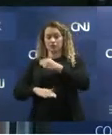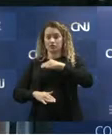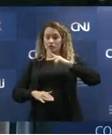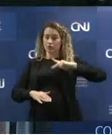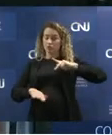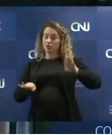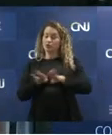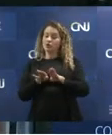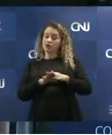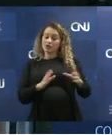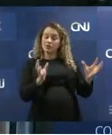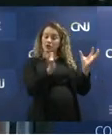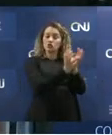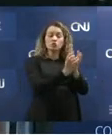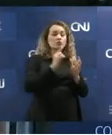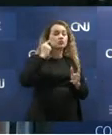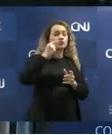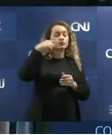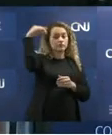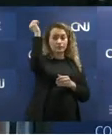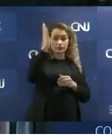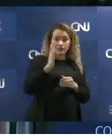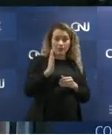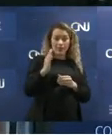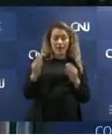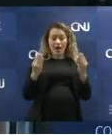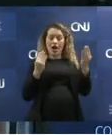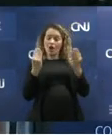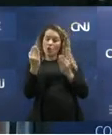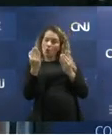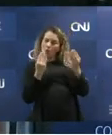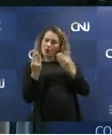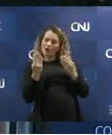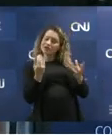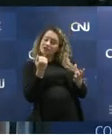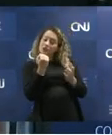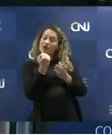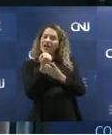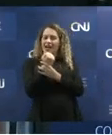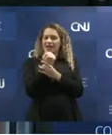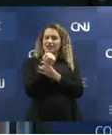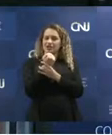E essa paridade há de ser garantida na origem de sua criação, quando,